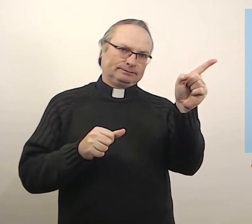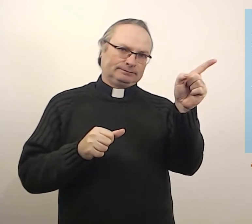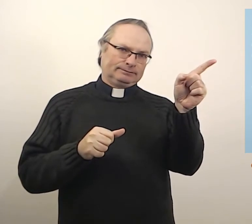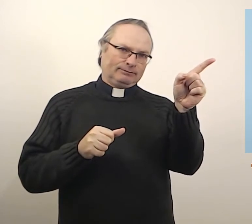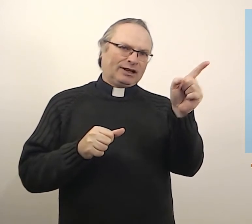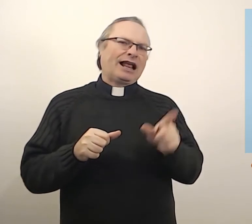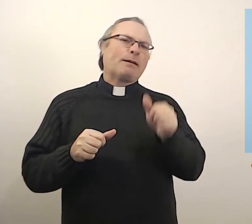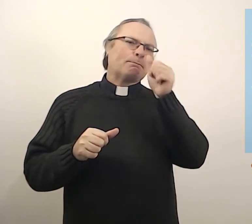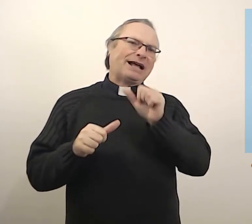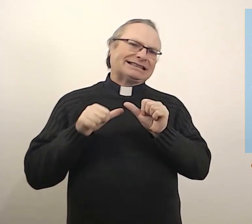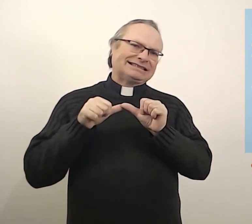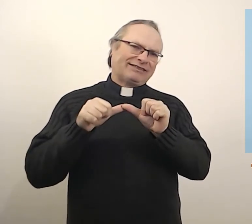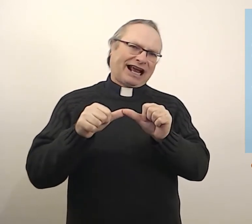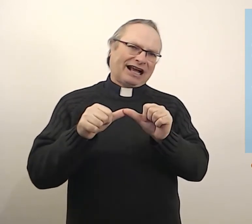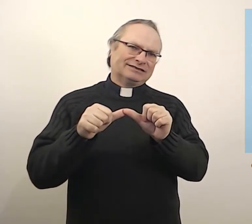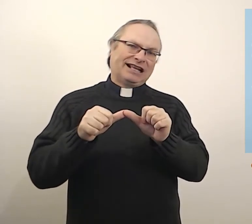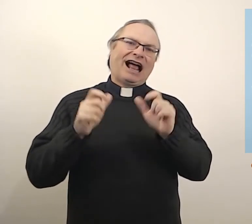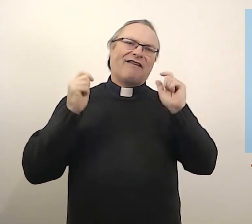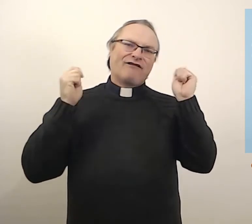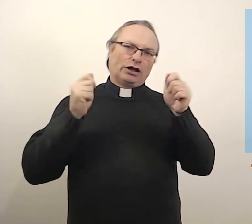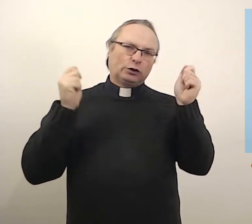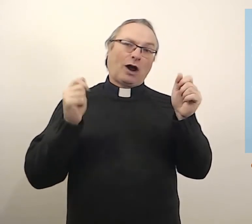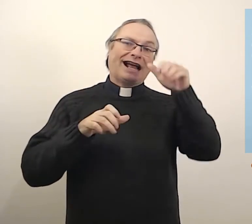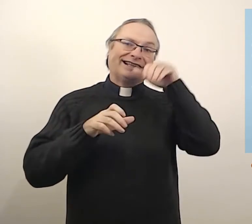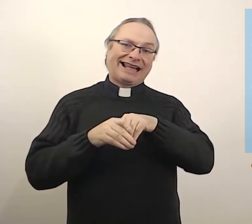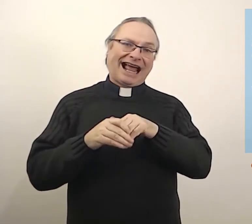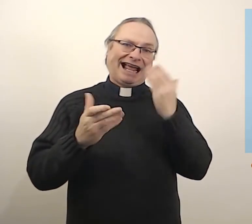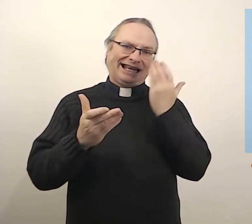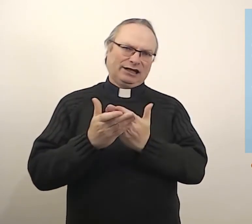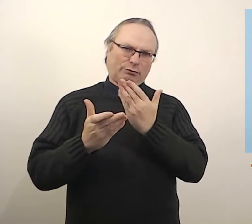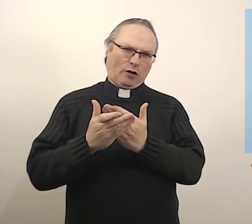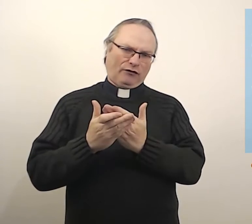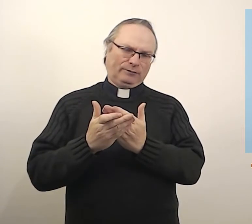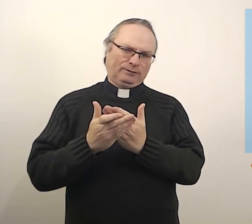la persévérance la victoire dans l'épreuve,